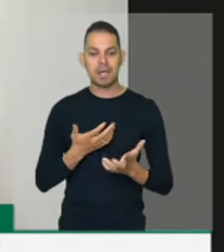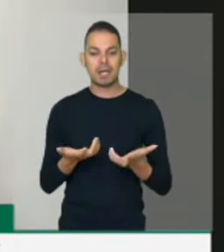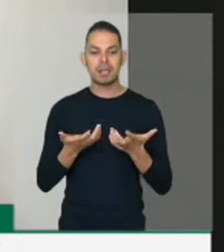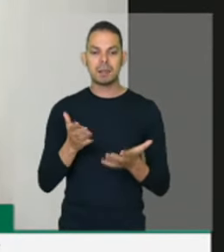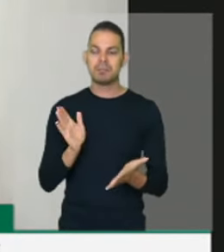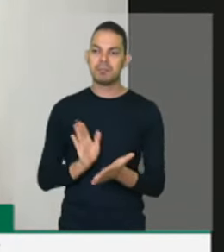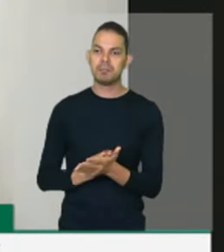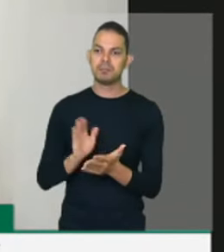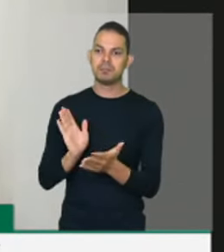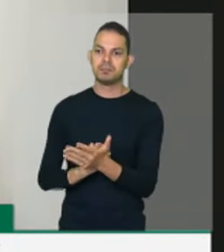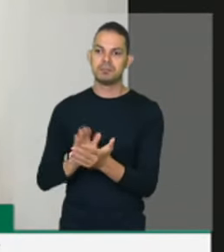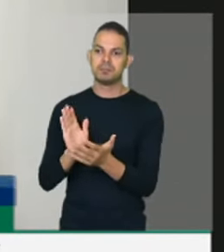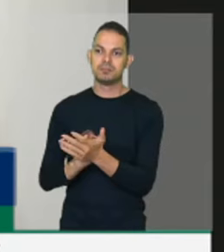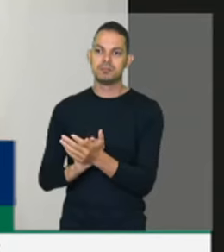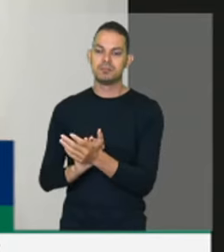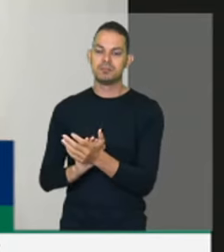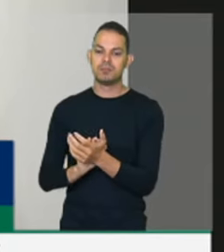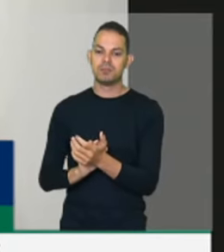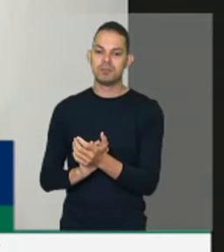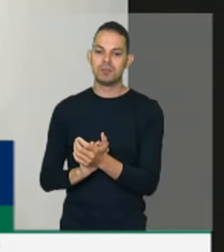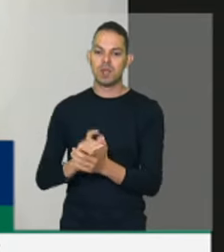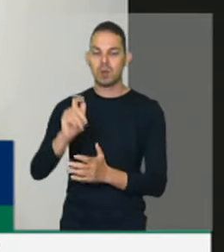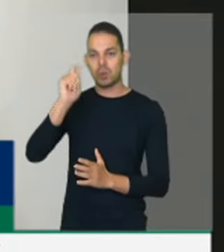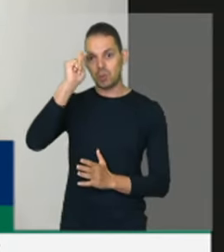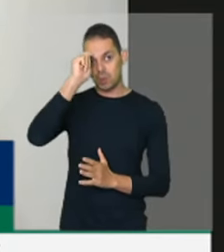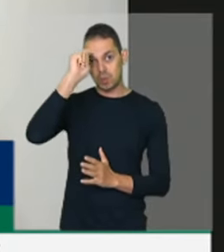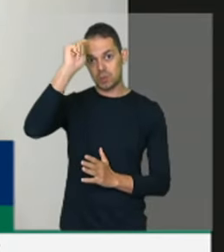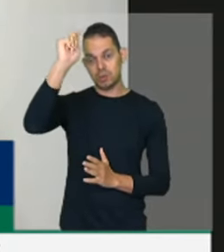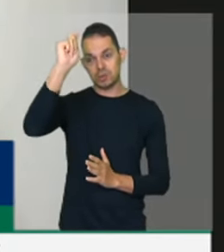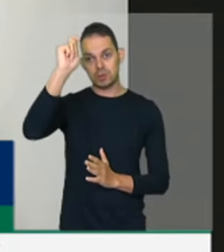PARABENIZAR AÍ O AUTOR DR. LUIZINHO, DOUTOR HIRAN... PELO BELÍSSIMO TRABALHO QUE